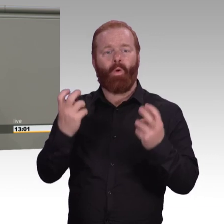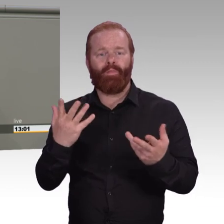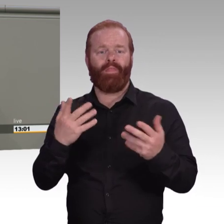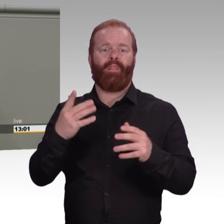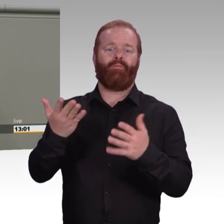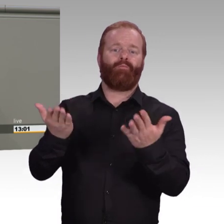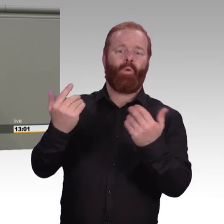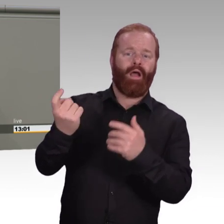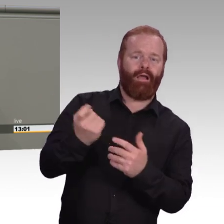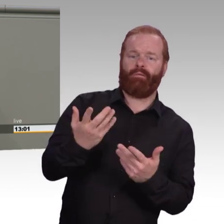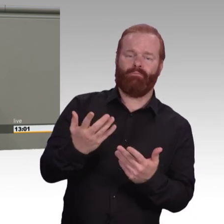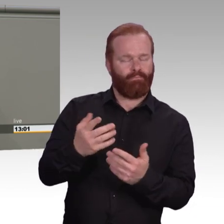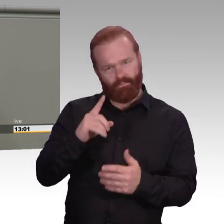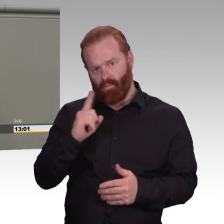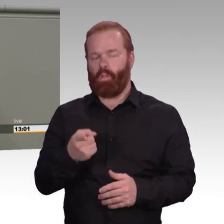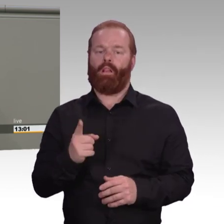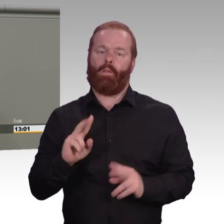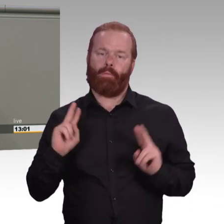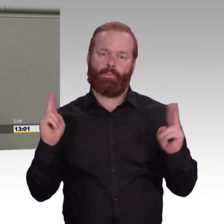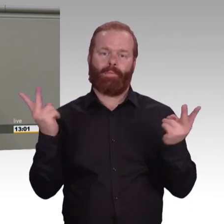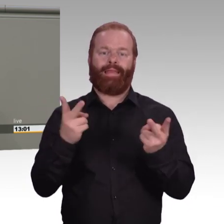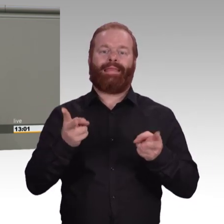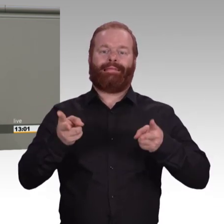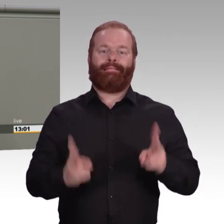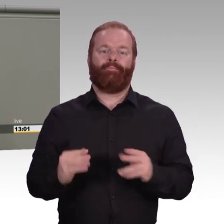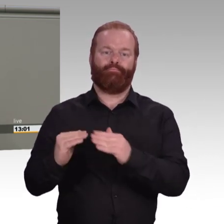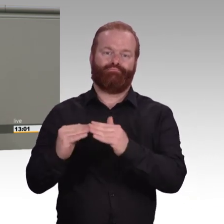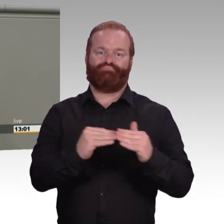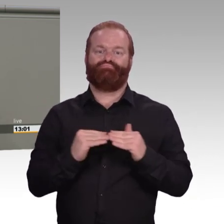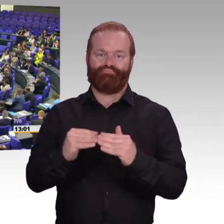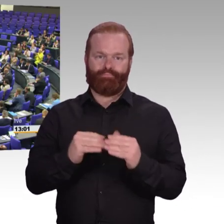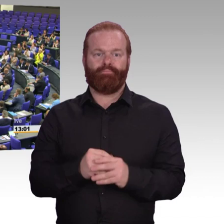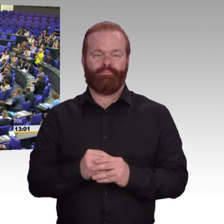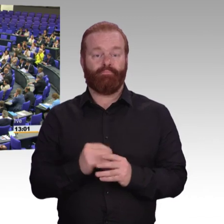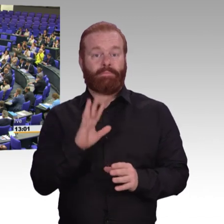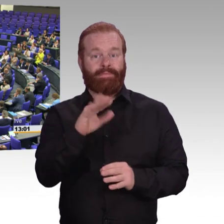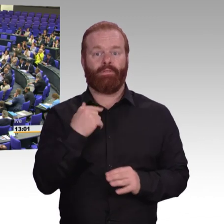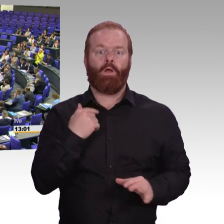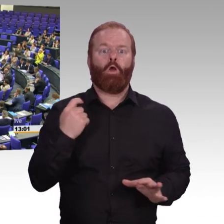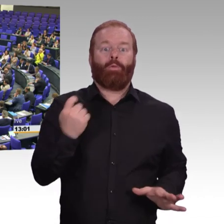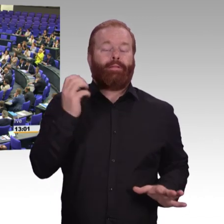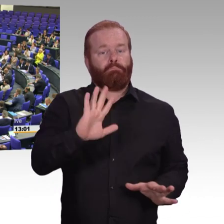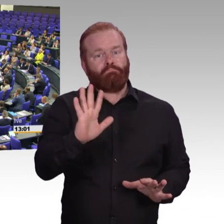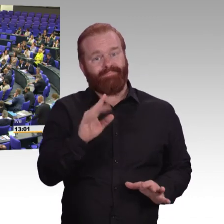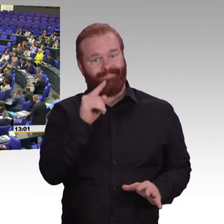ein zivilisatorischer Meilenstein ist, auf den wir stolz sein können, liebe Kolleginnen und Kollegen. (Beifall)